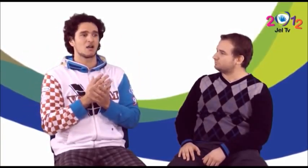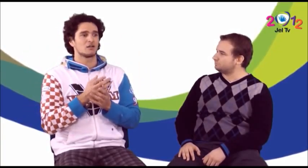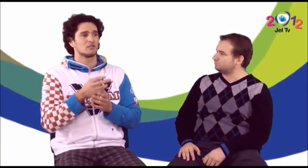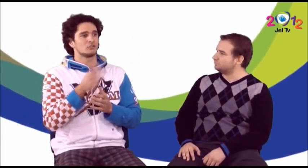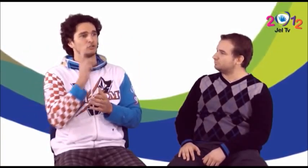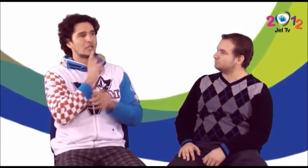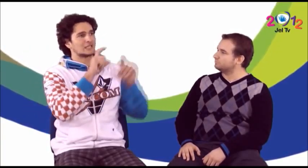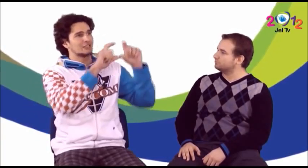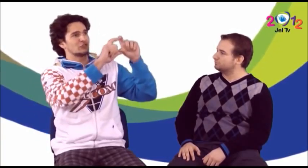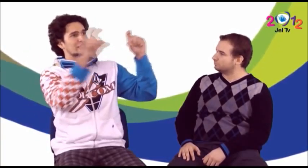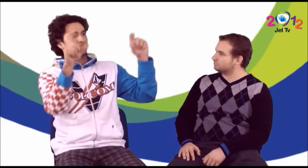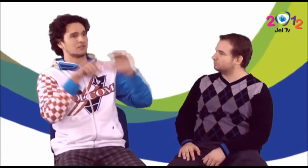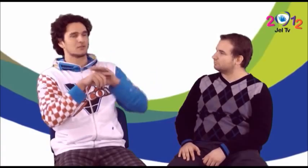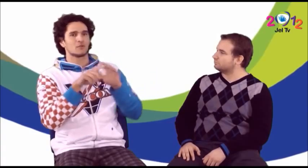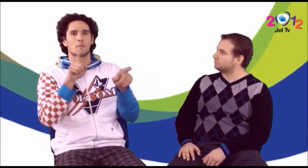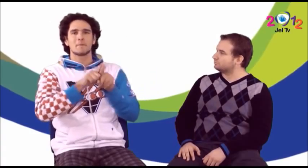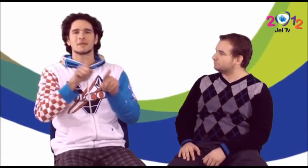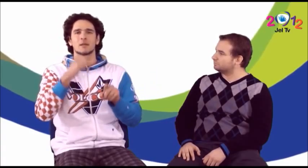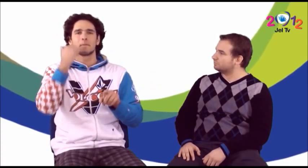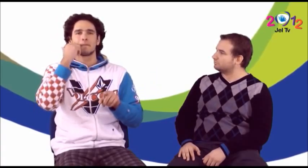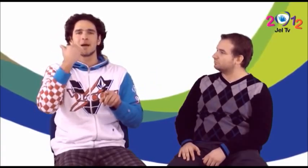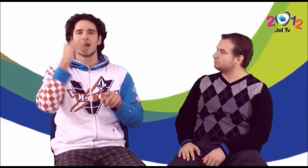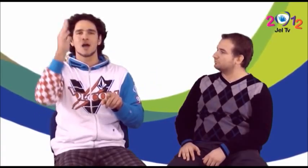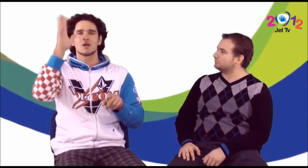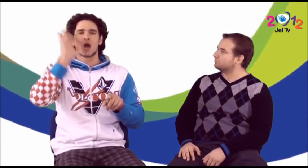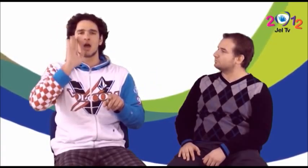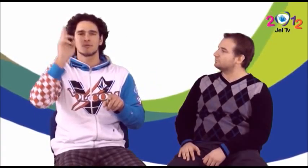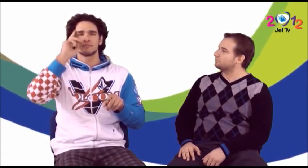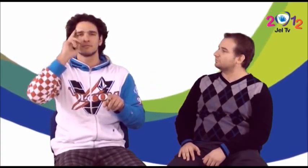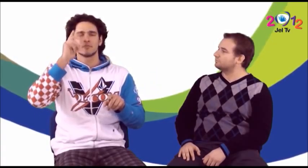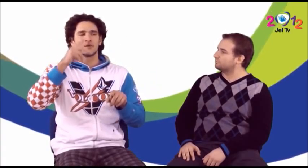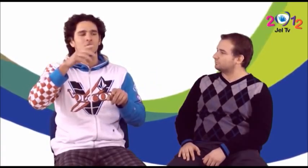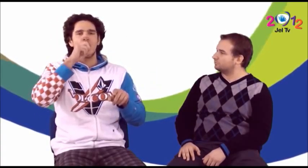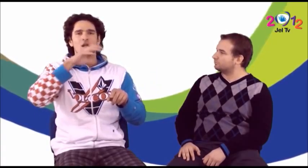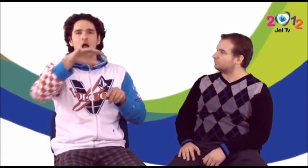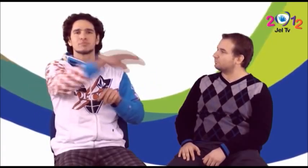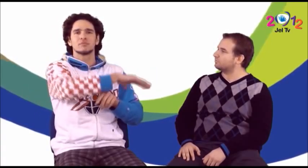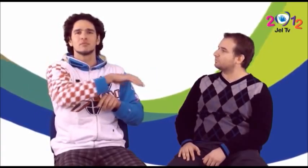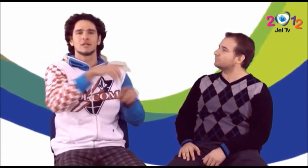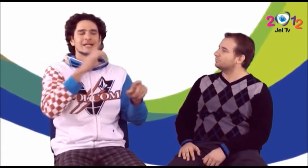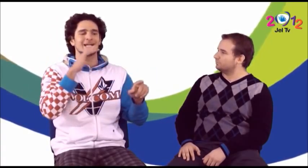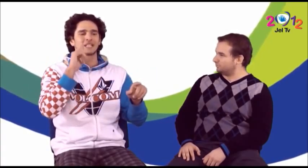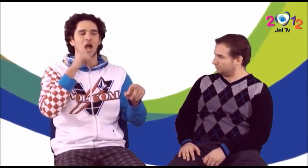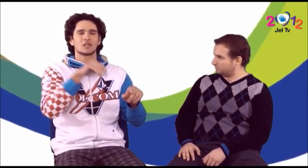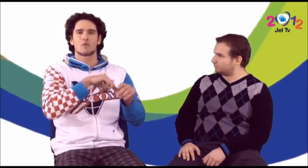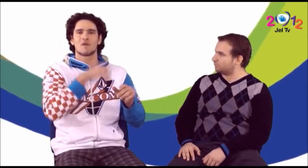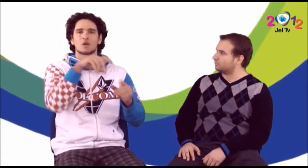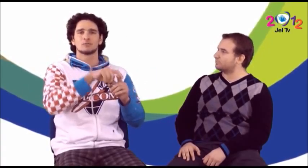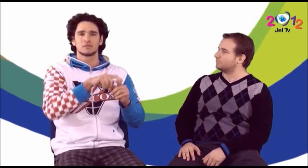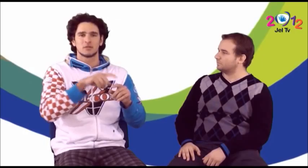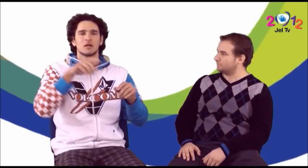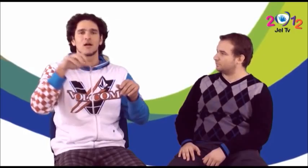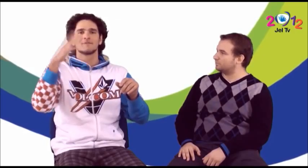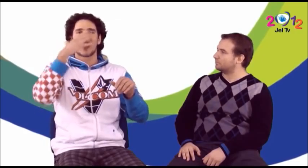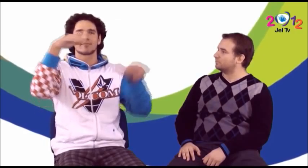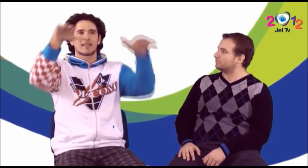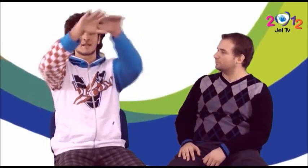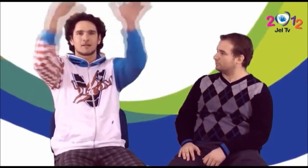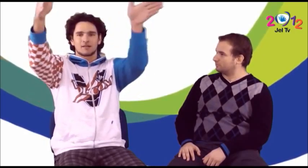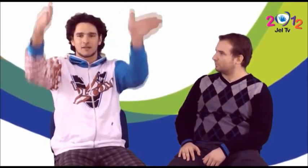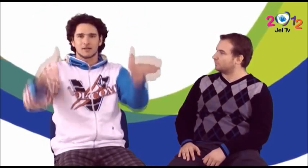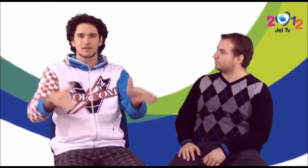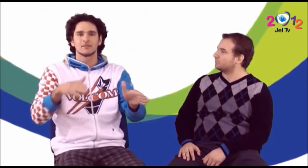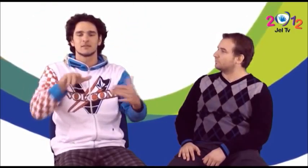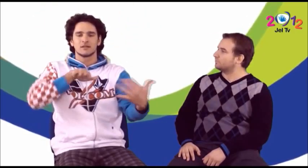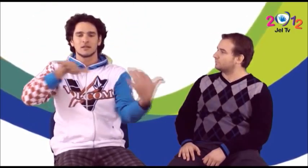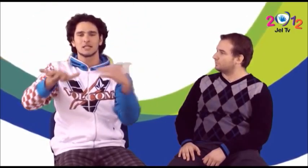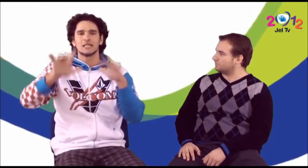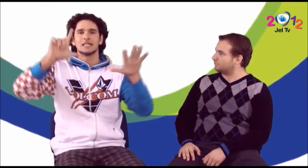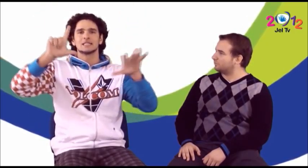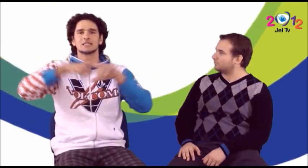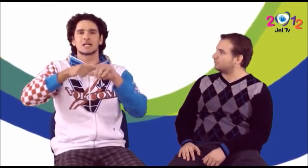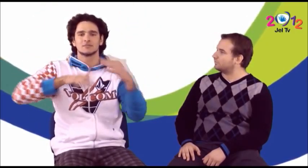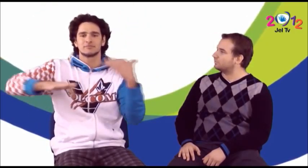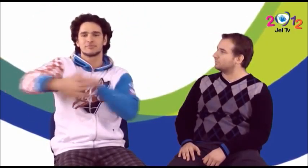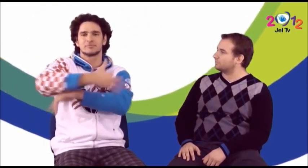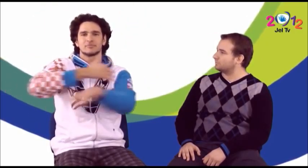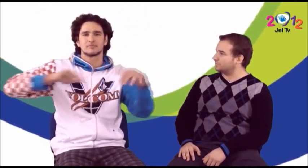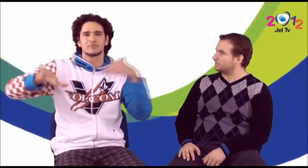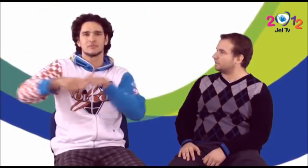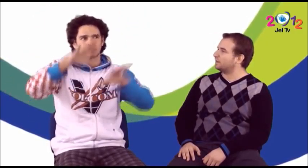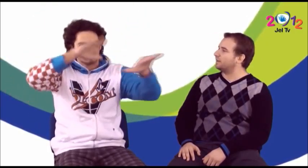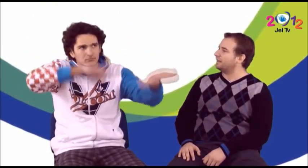Ott a siketek ugyanolyanok, mint Mekkában, tudjátok az arab országban egyik városában. Ott egy fekete dzsámi elõtt hétszer körbemennek, imádkoznak.